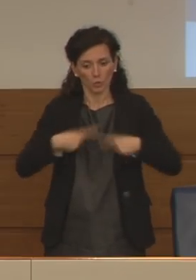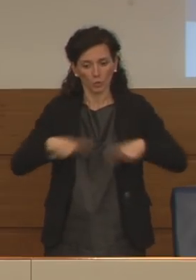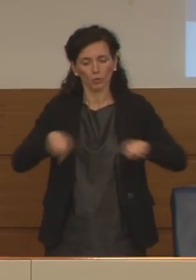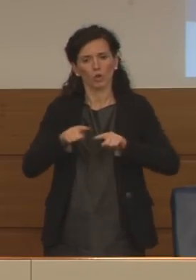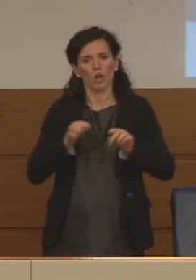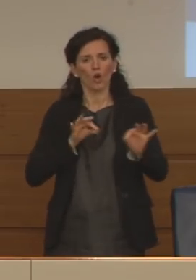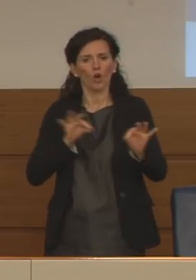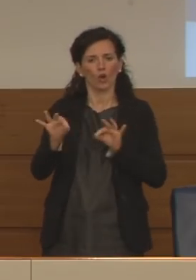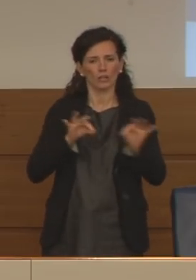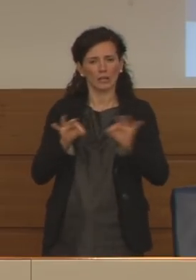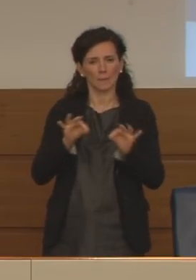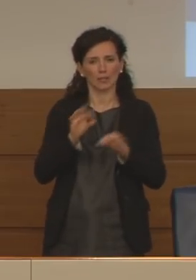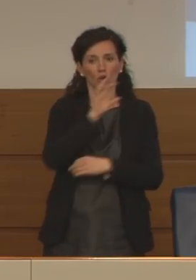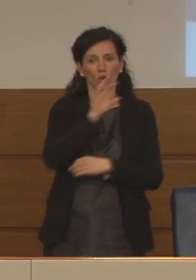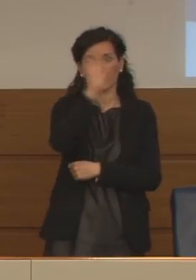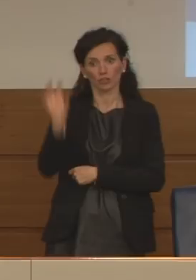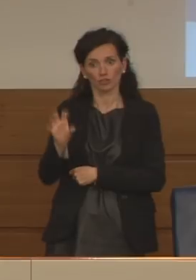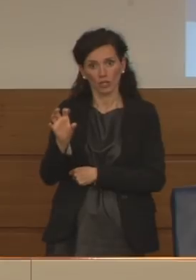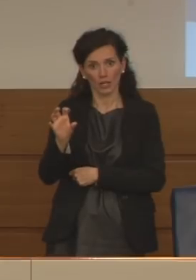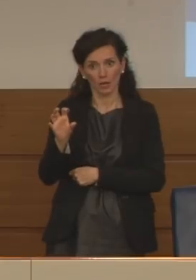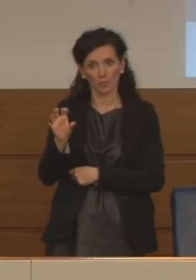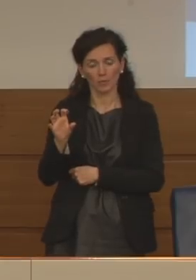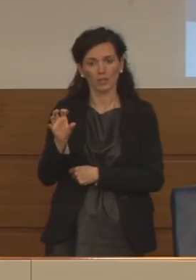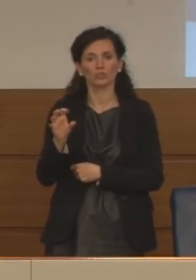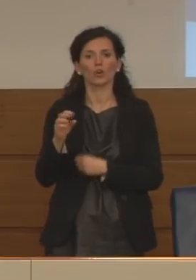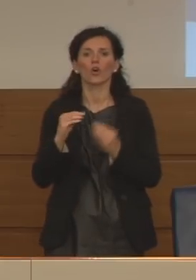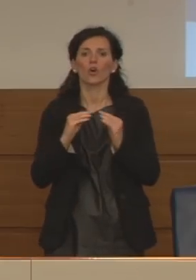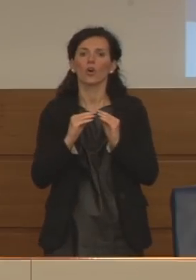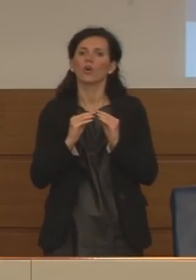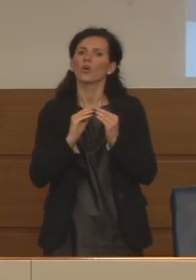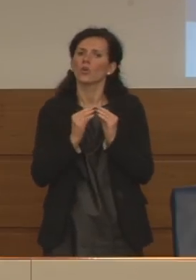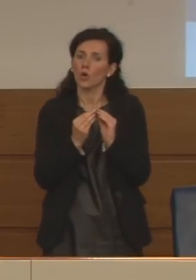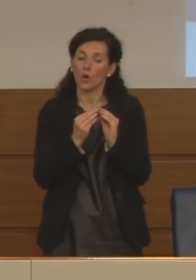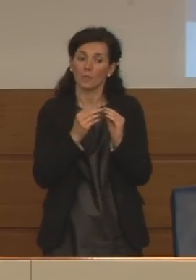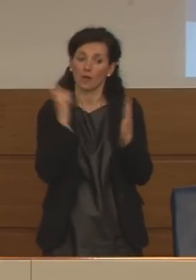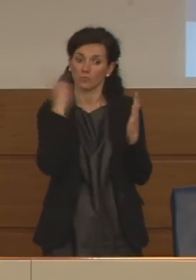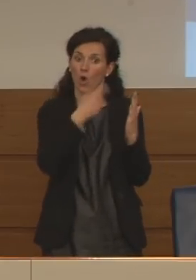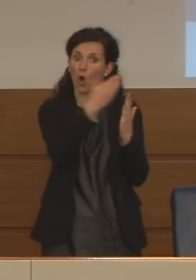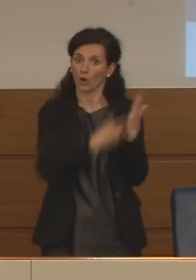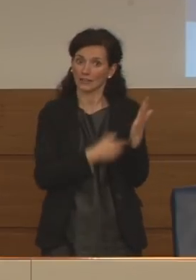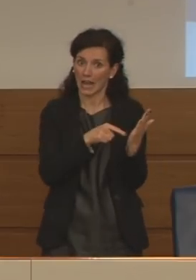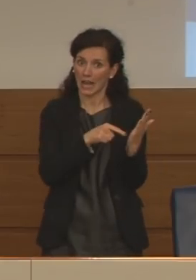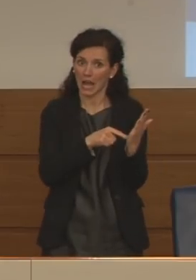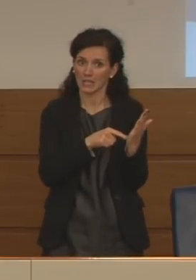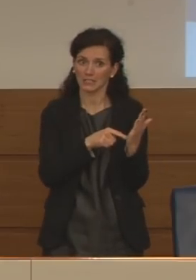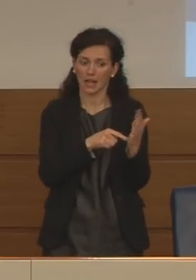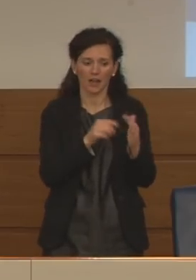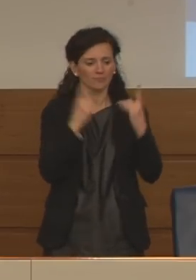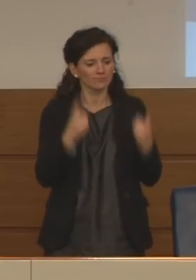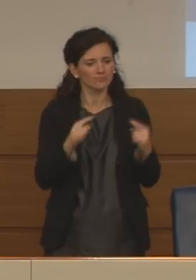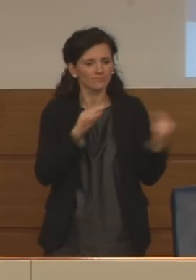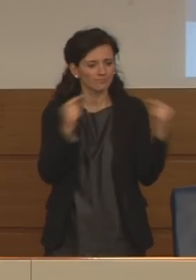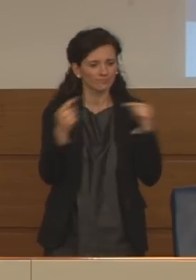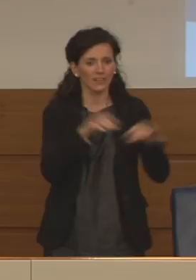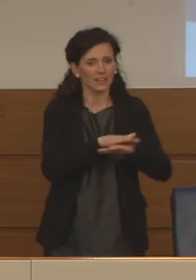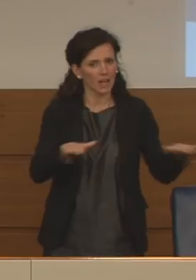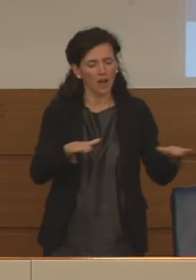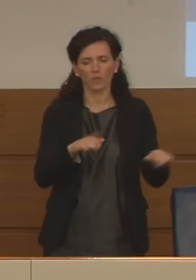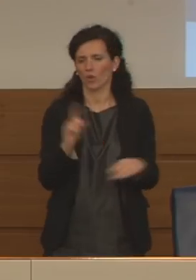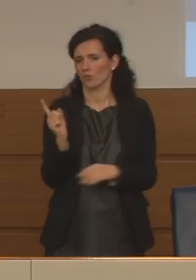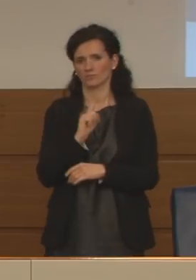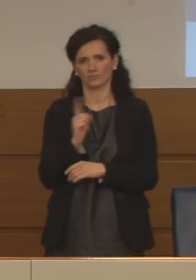Regioni non la facciamo con le ordinanze sul tavolo, ma la facciamo con gli indici